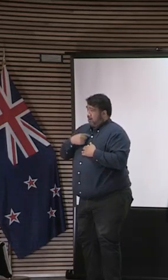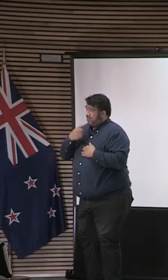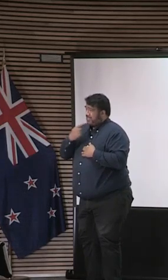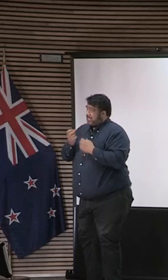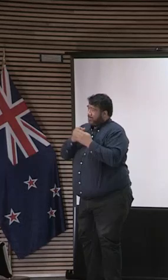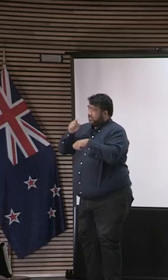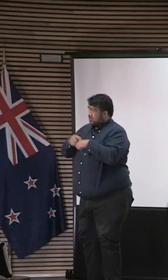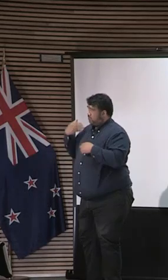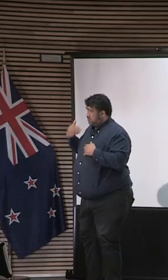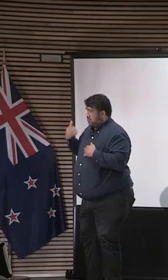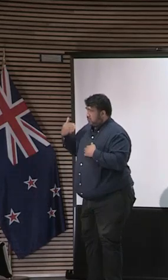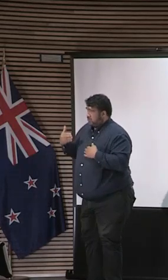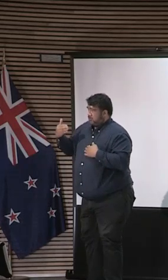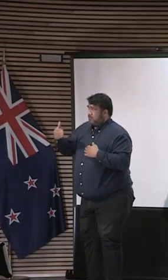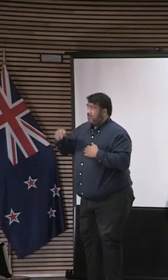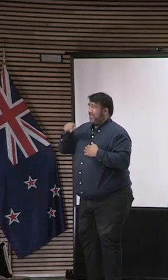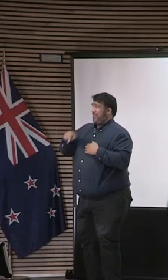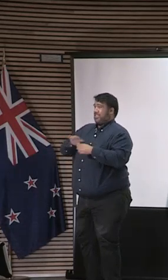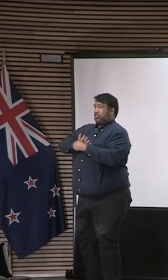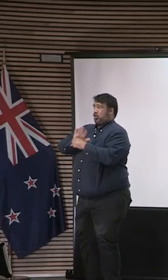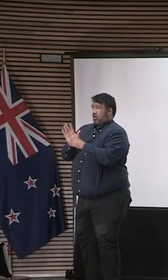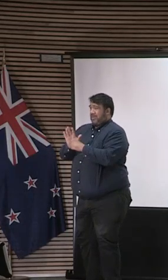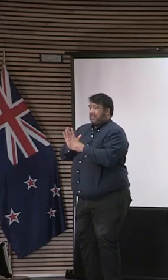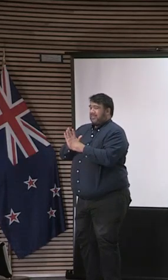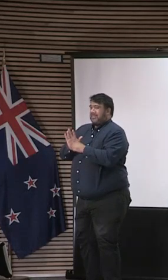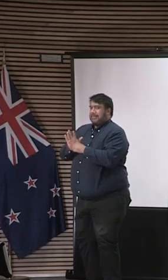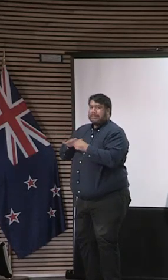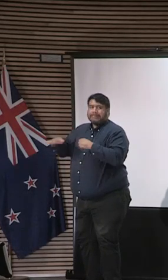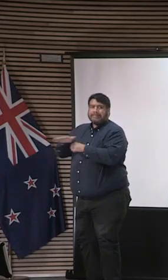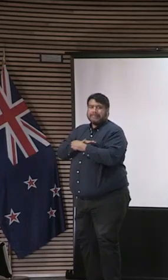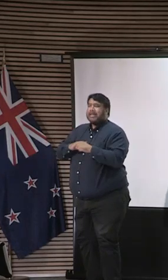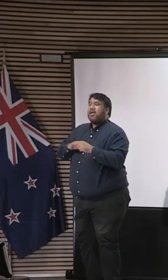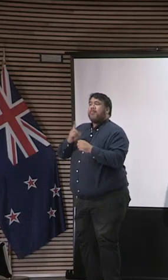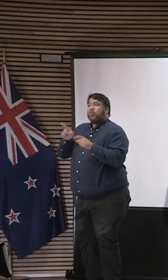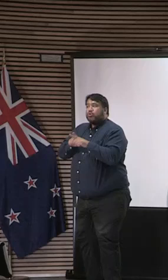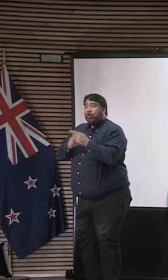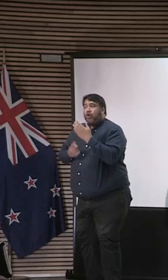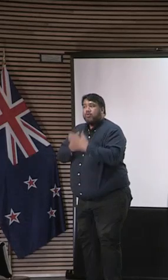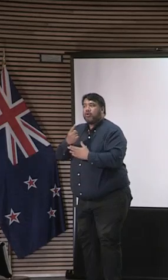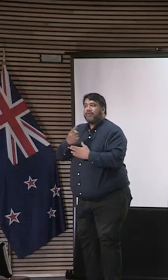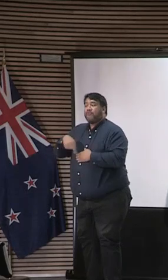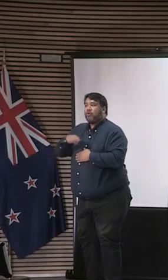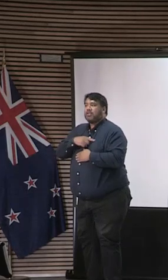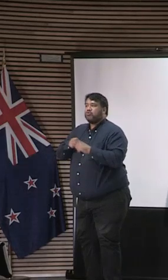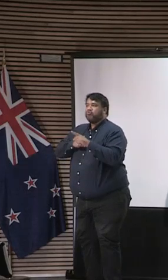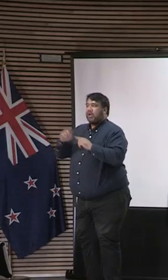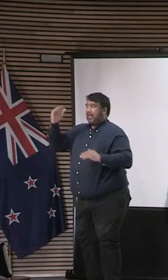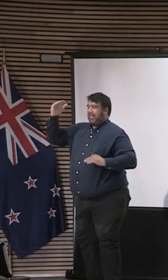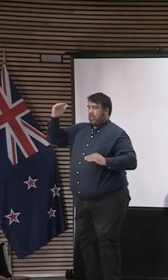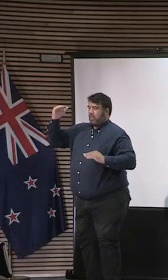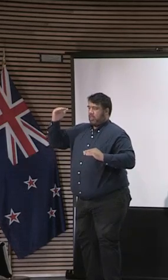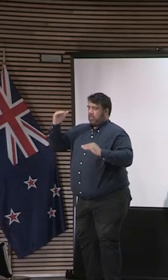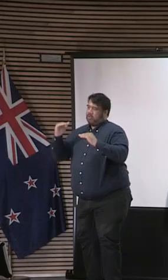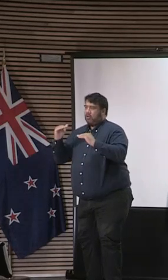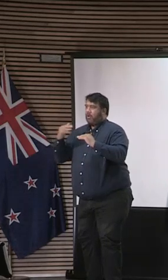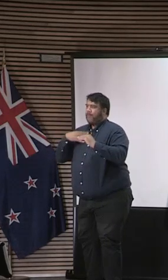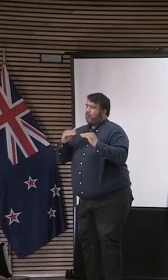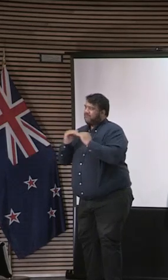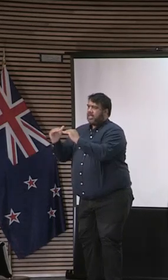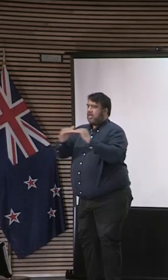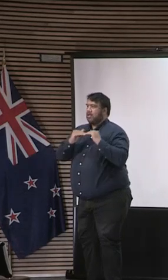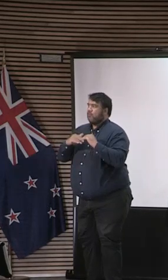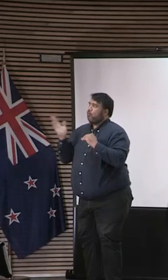aha koe e mahi ki te whakarite